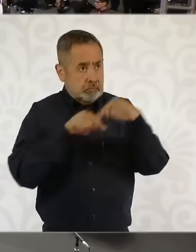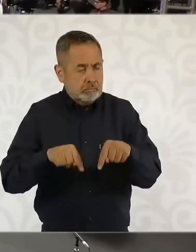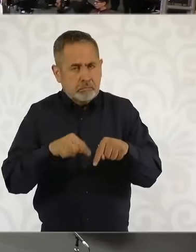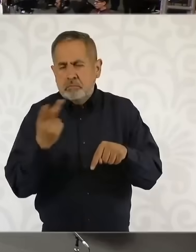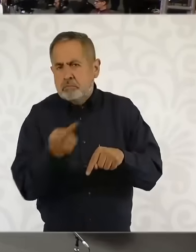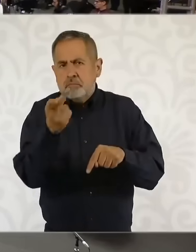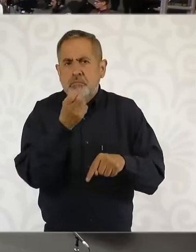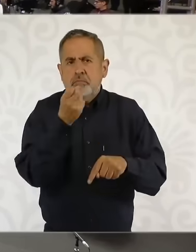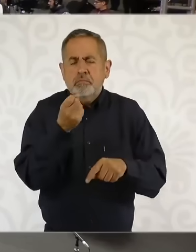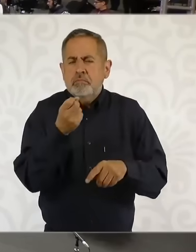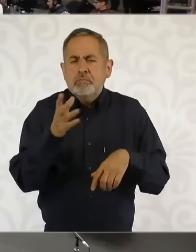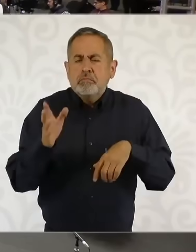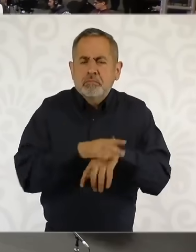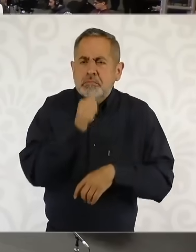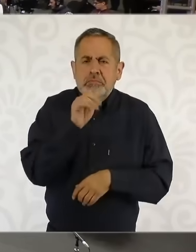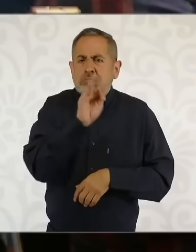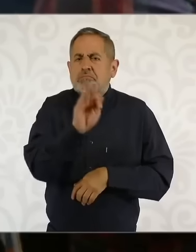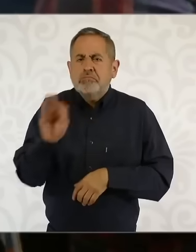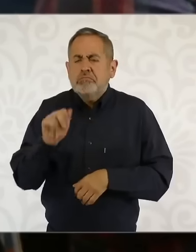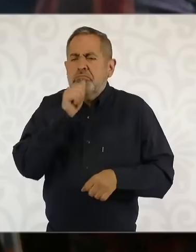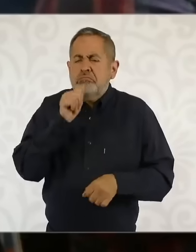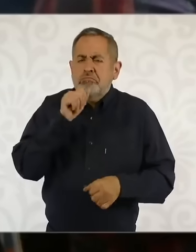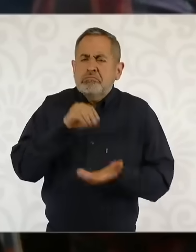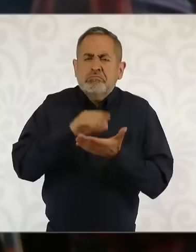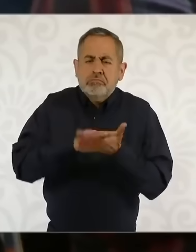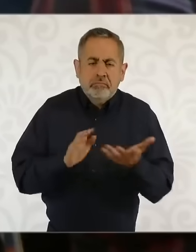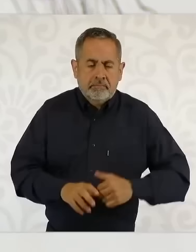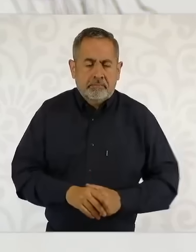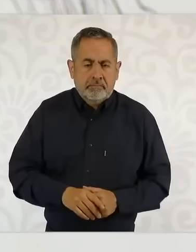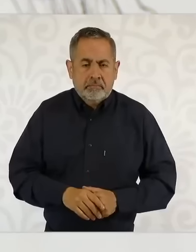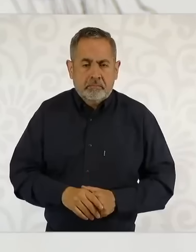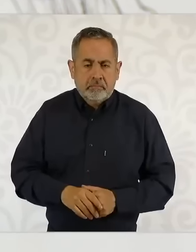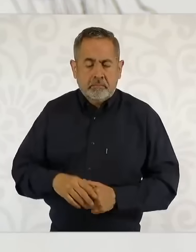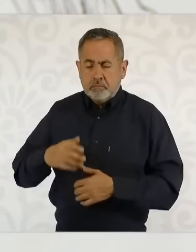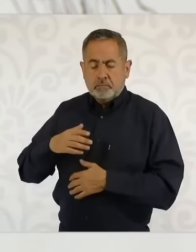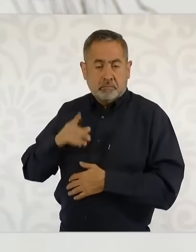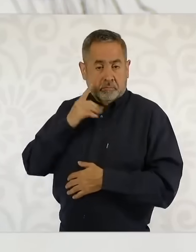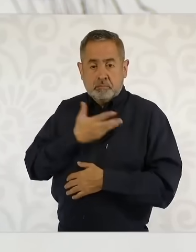qué no llegaron a una fecha estimad todavía no tienen ellos la fecha pues es parte de fue una